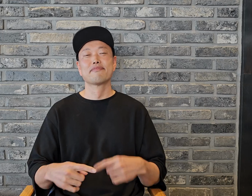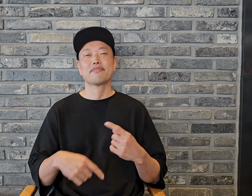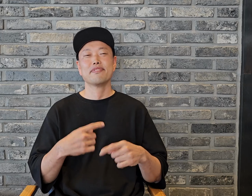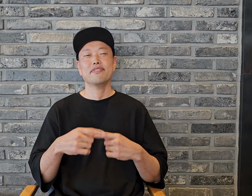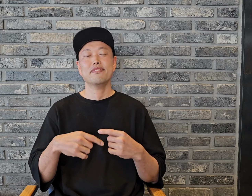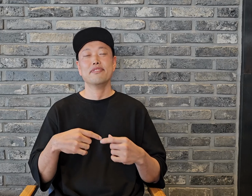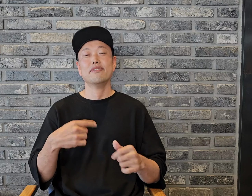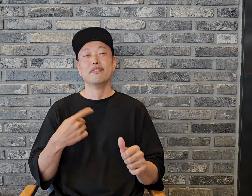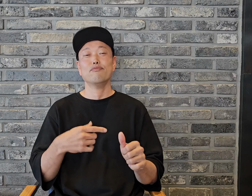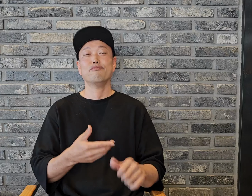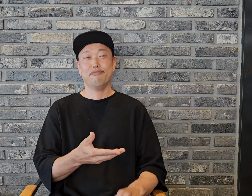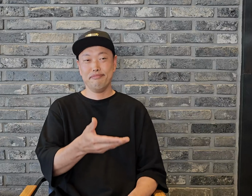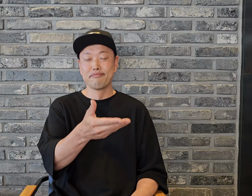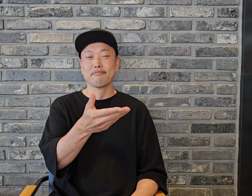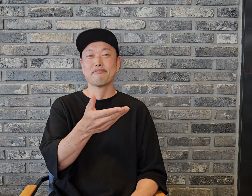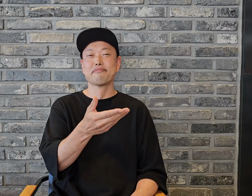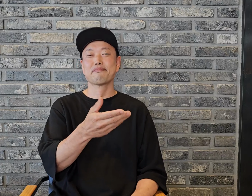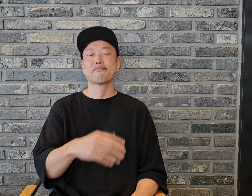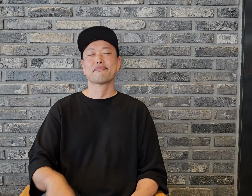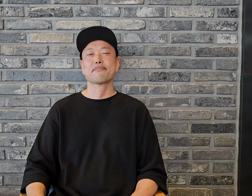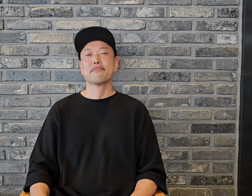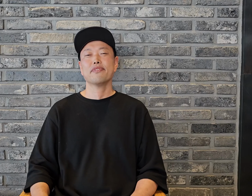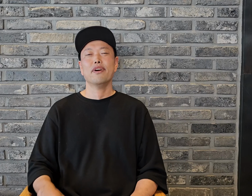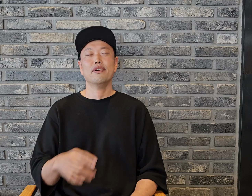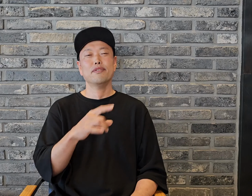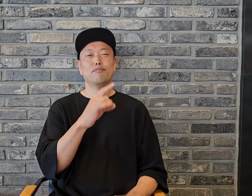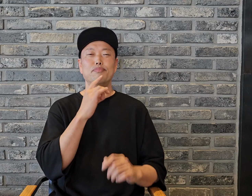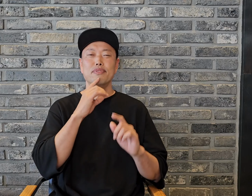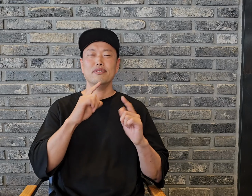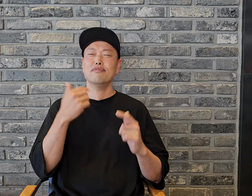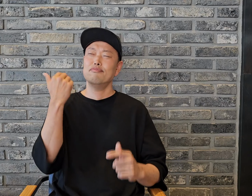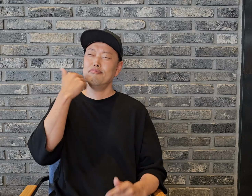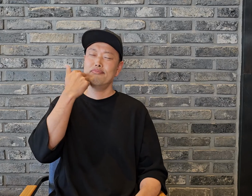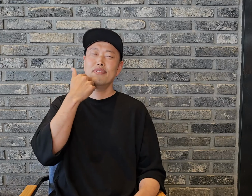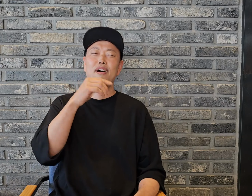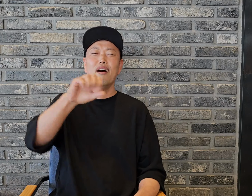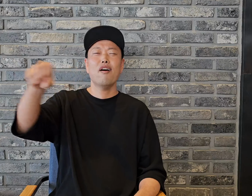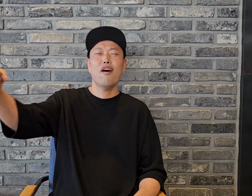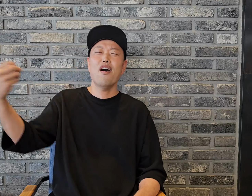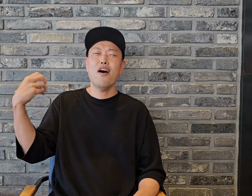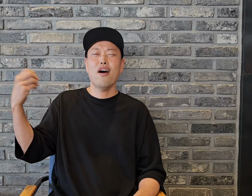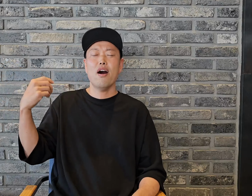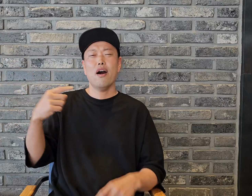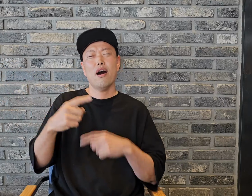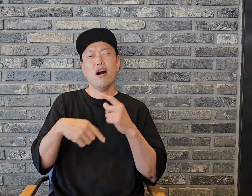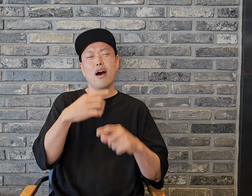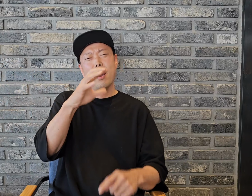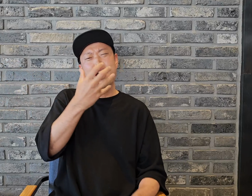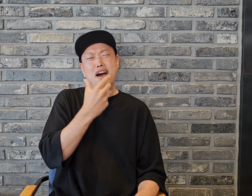가르쳐 드릴게요 하개월씨 뿐만 아니라 제 수어를 그대로 완벽 재현하고 싶다고